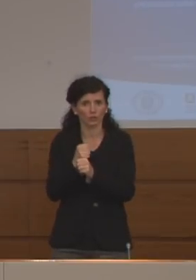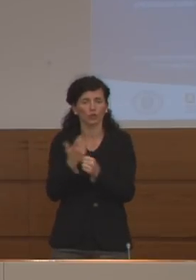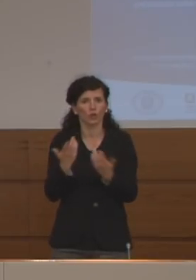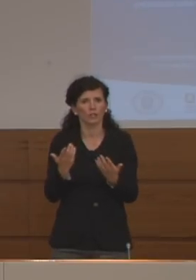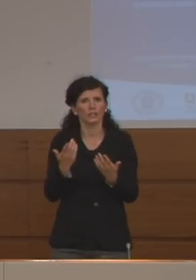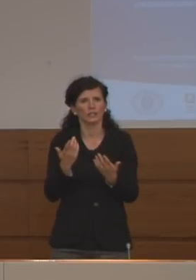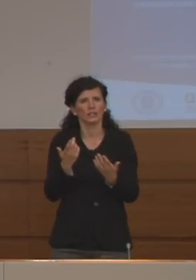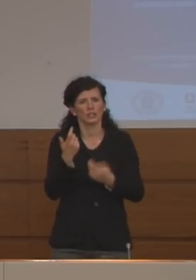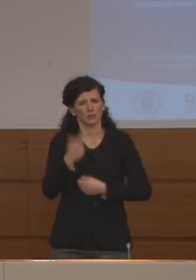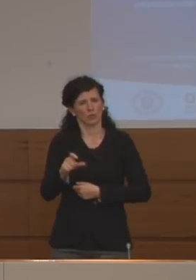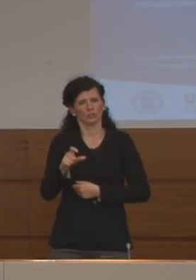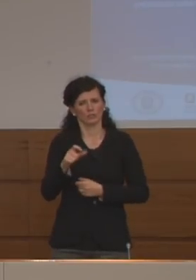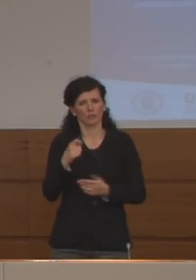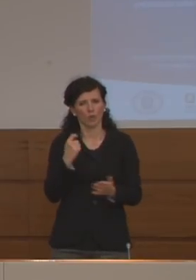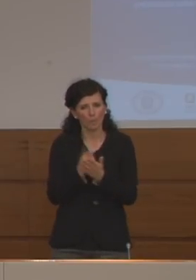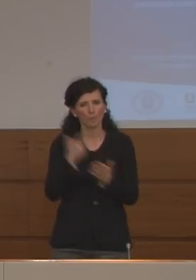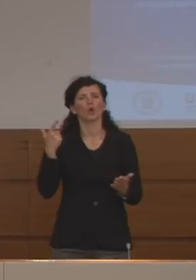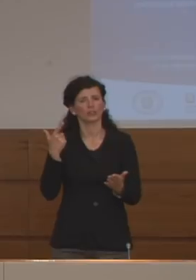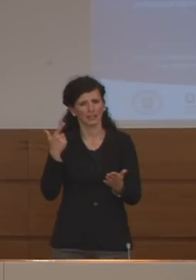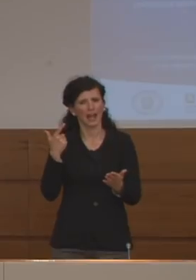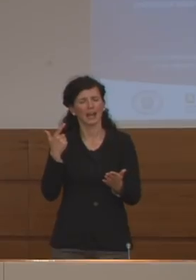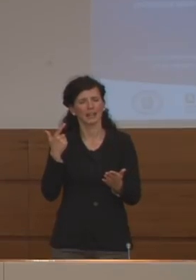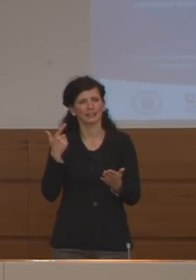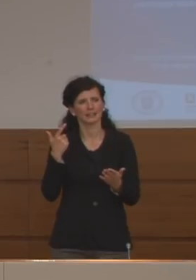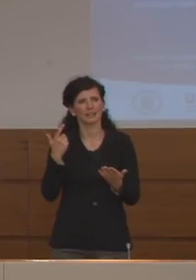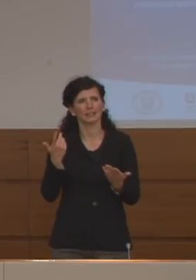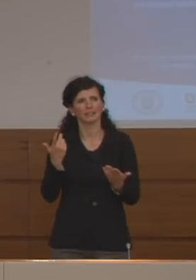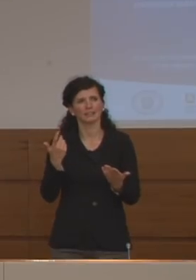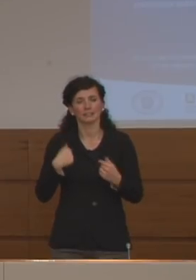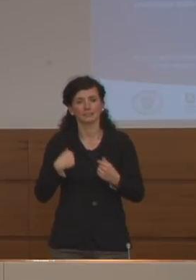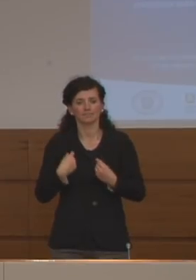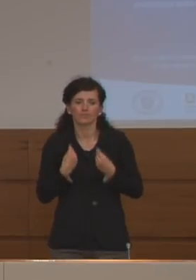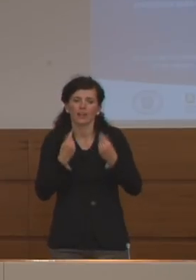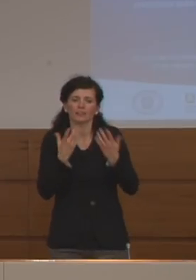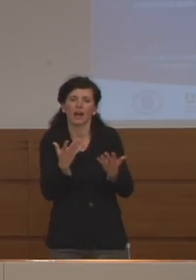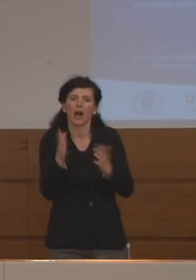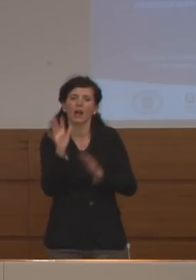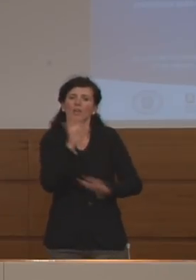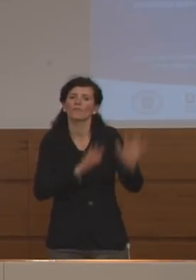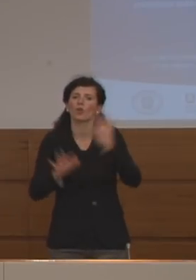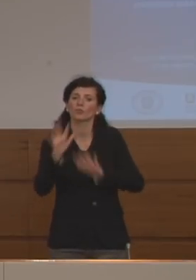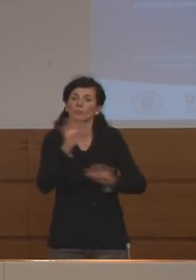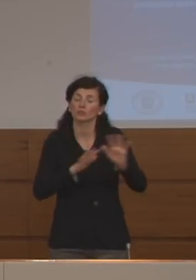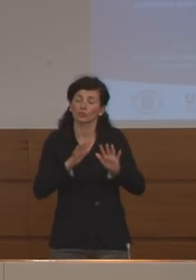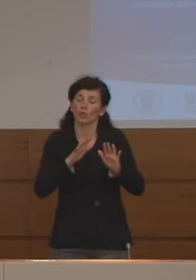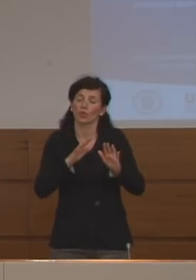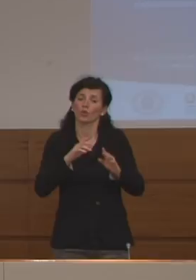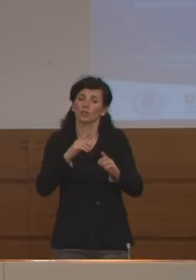importante il bisogno di poter fornire delle indicazioni utili al decisore